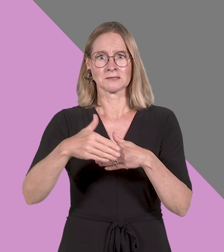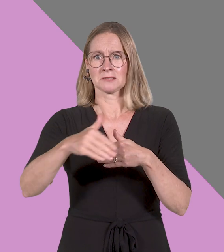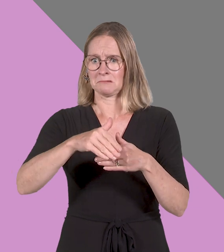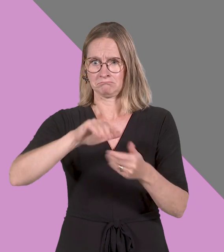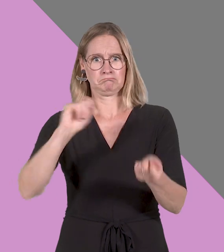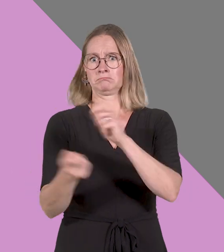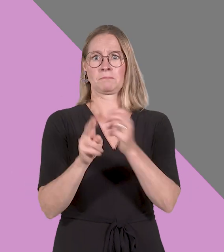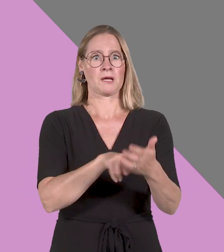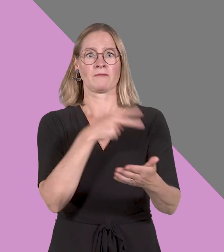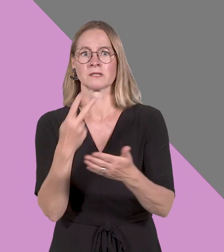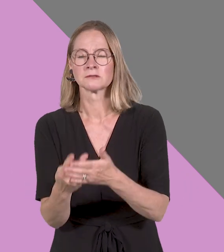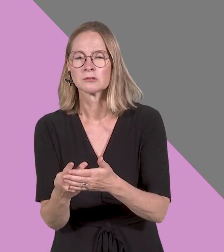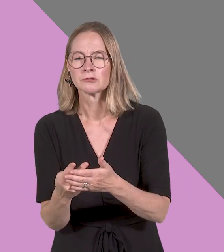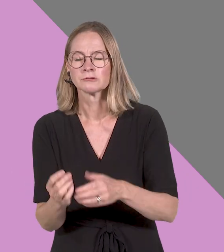muuttanut asenteensa päinvastaiseksi?